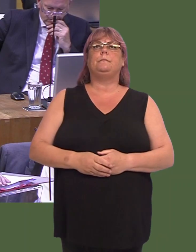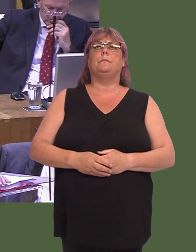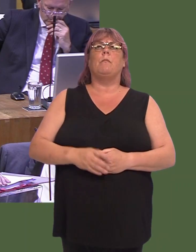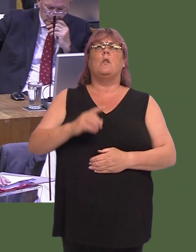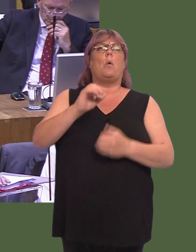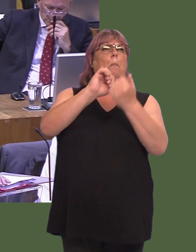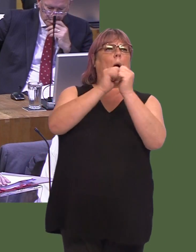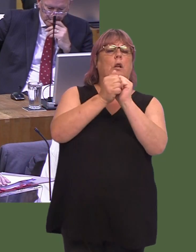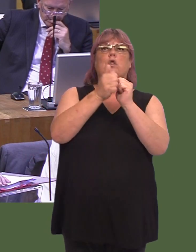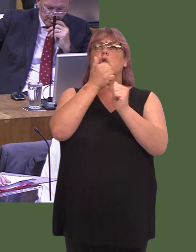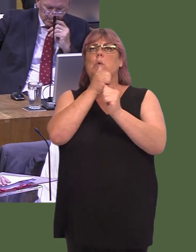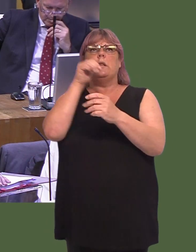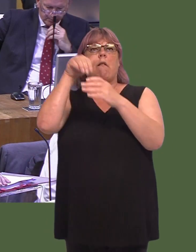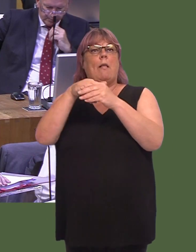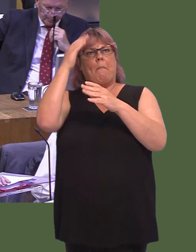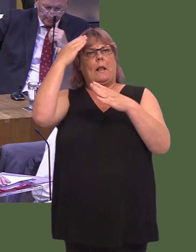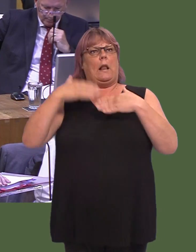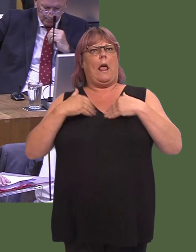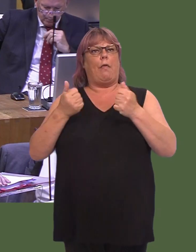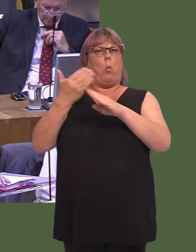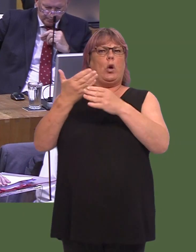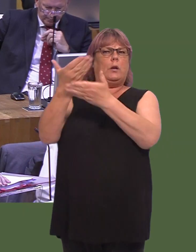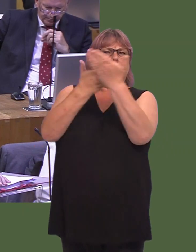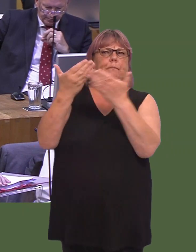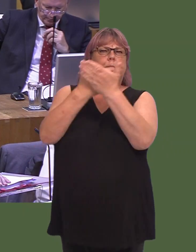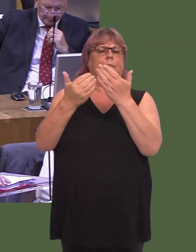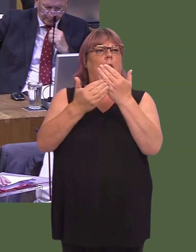Mae yna fwy o ffocws ar ansawdd a phrofiadau cleifion.